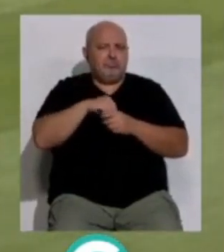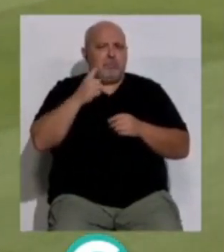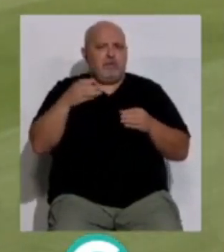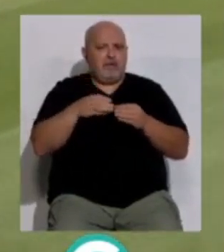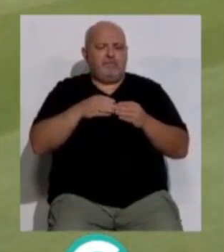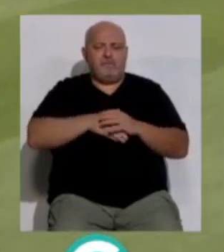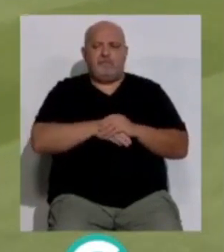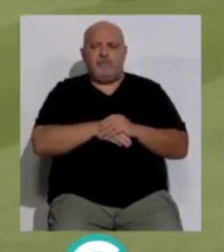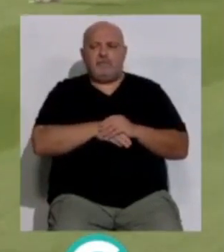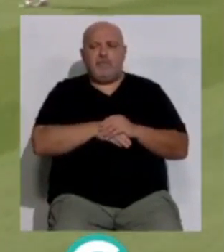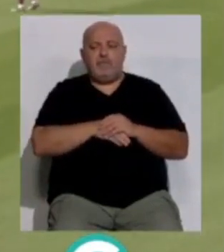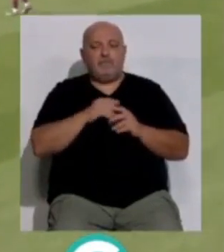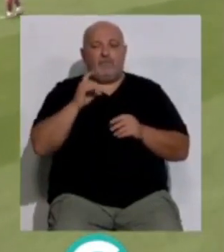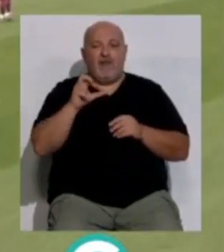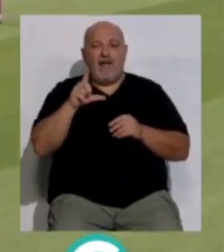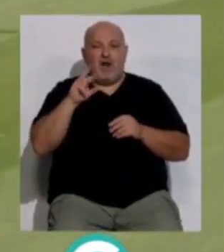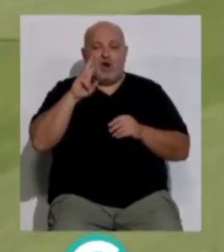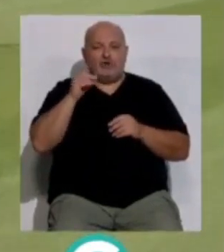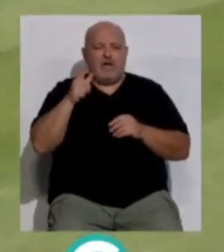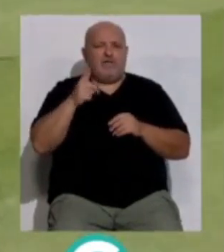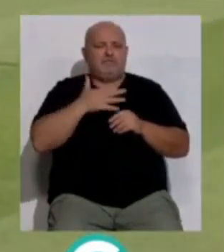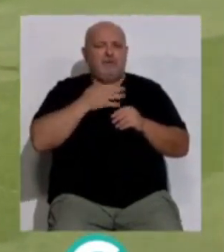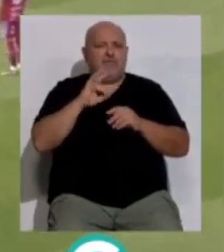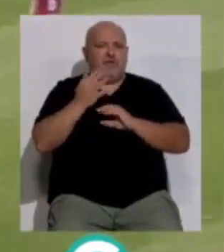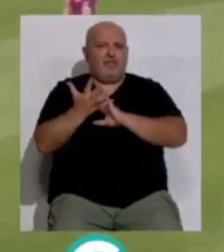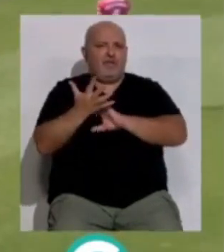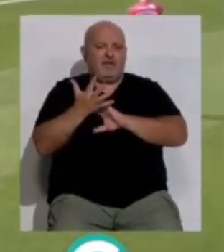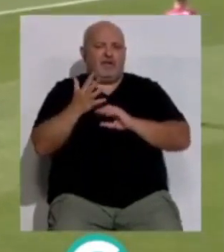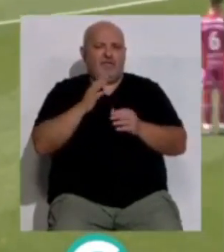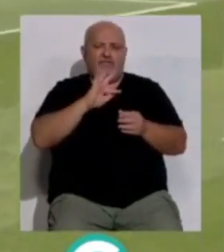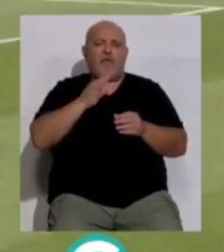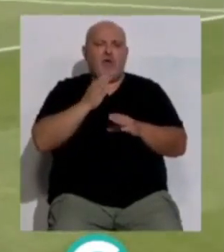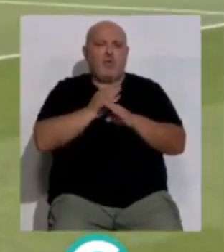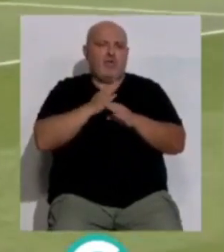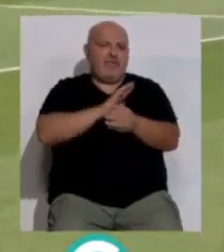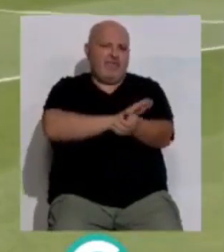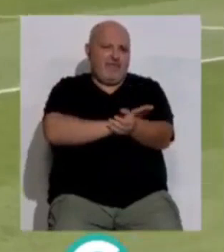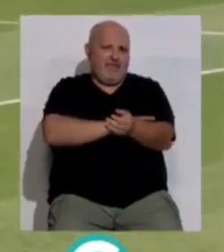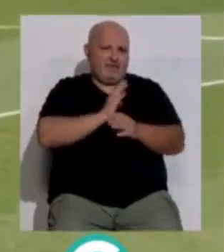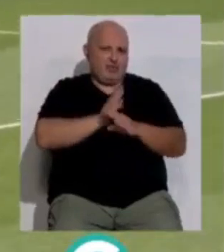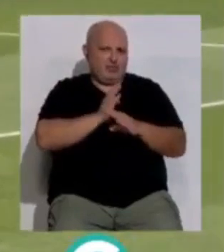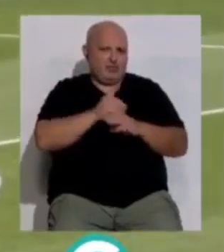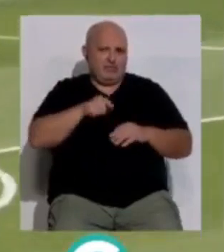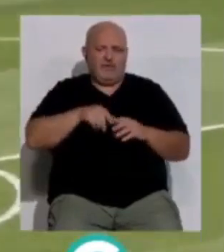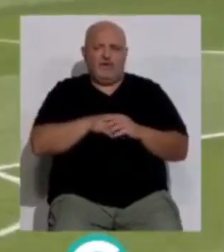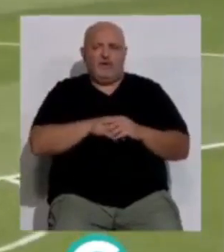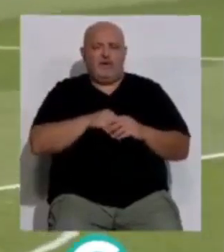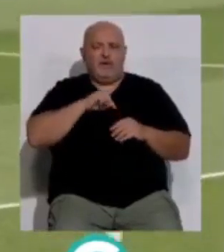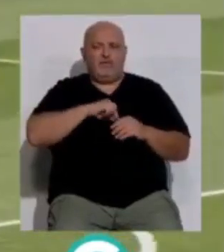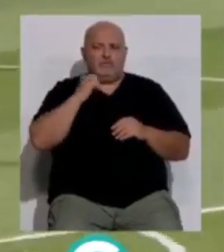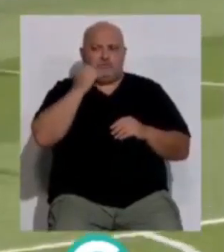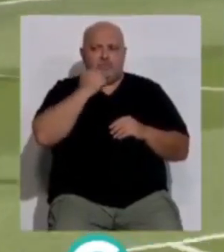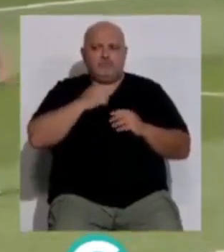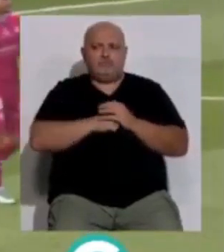sí un jugador diestro que juega por la izquierda un jugador como bien tú dices con desparpajo y yo